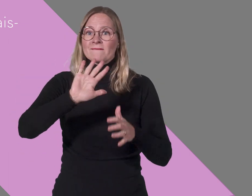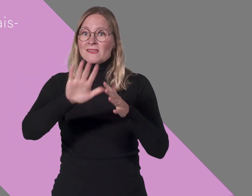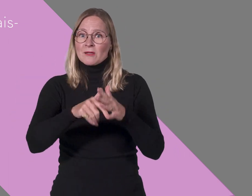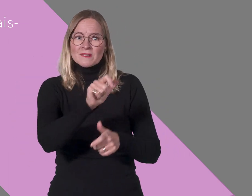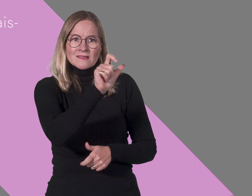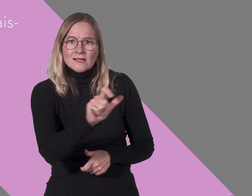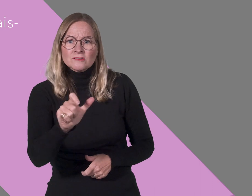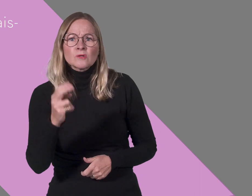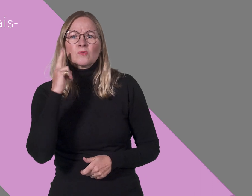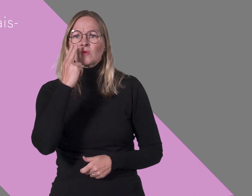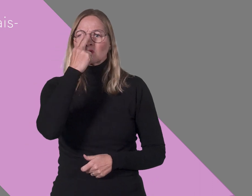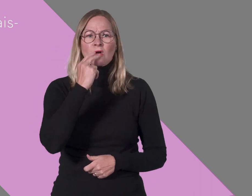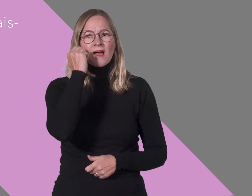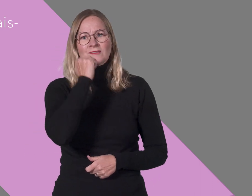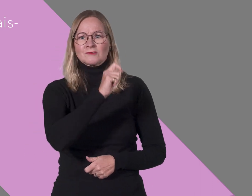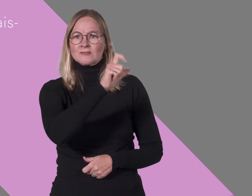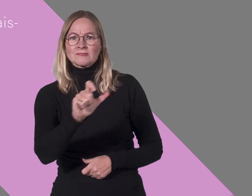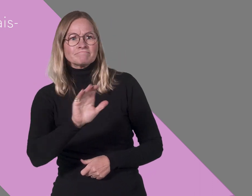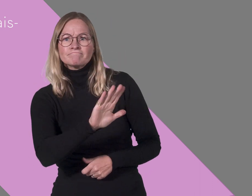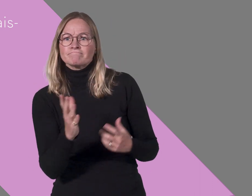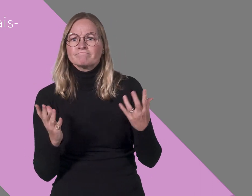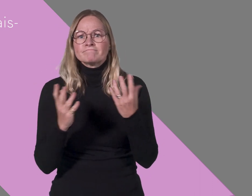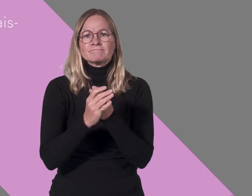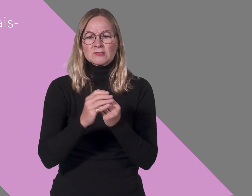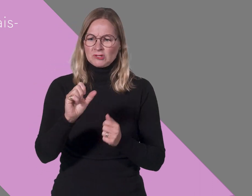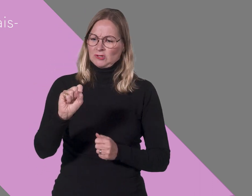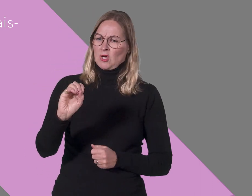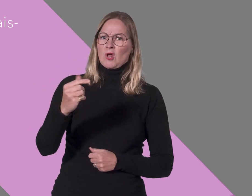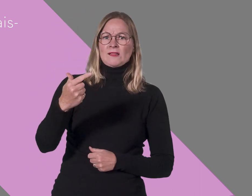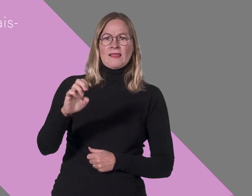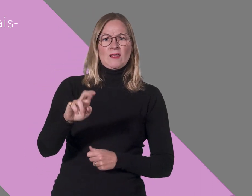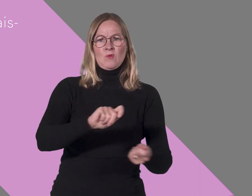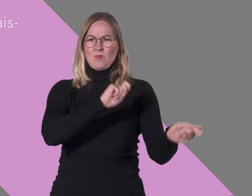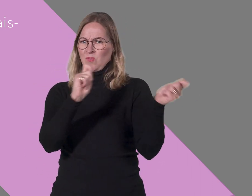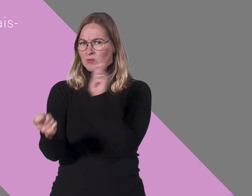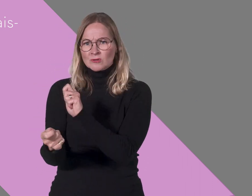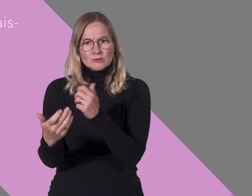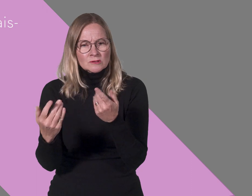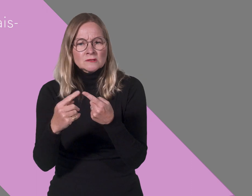asuvien viittomakielisten ja kuurosokeiden kanssa sote-uudistuksesta -